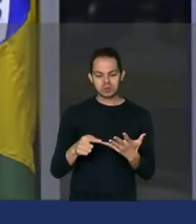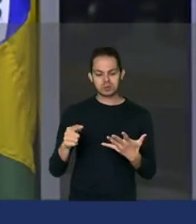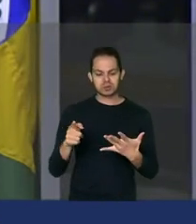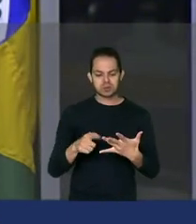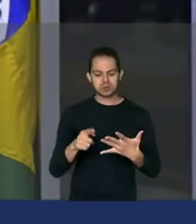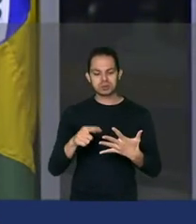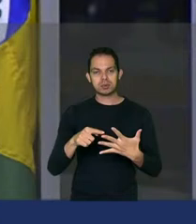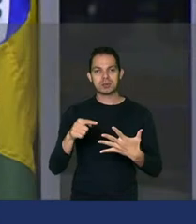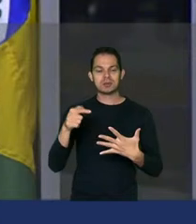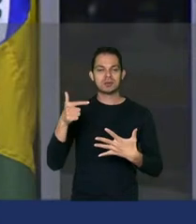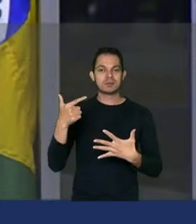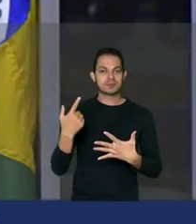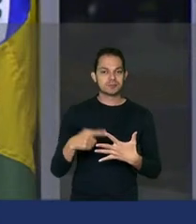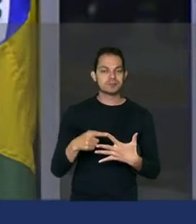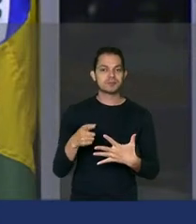OS MUNICÍPIOS DE ATALAIA DO